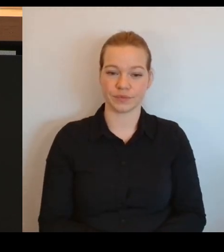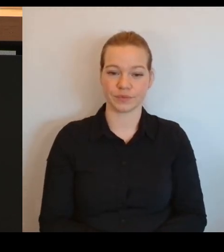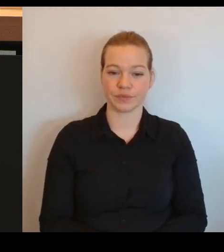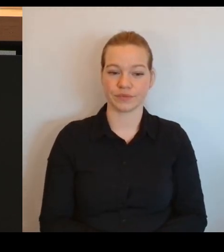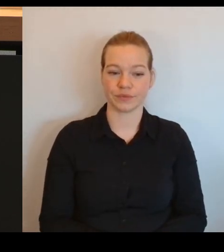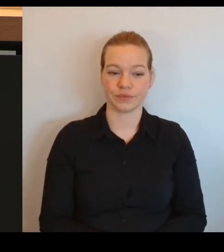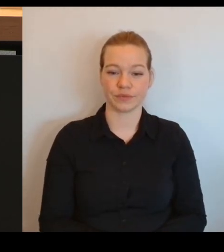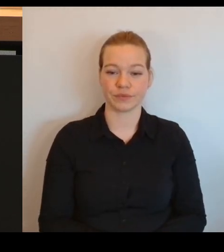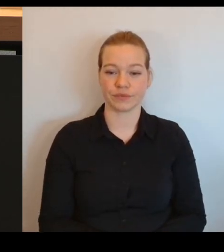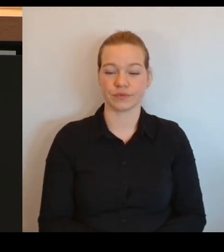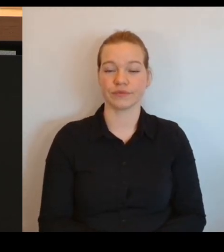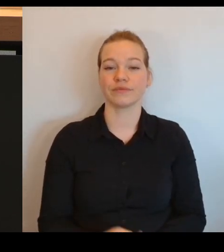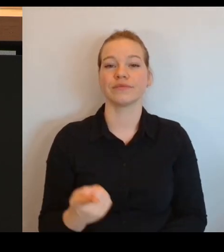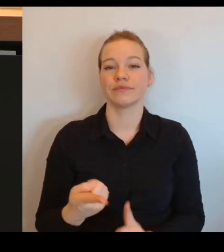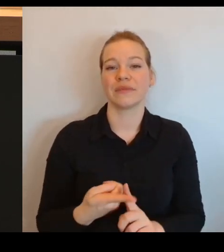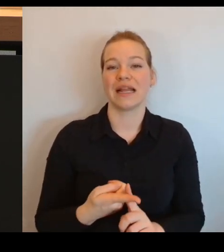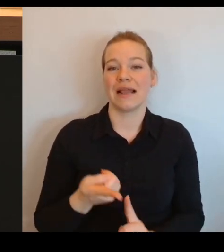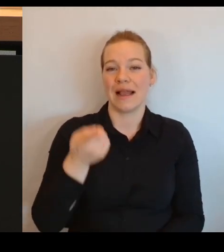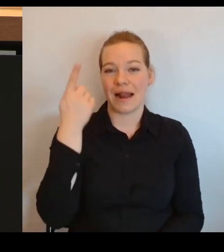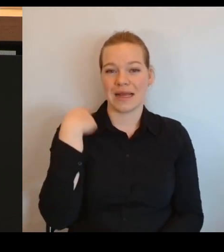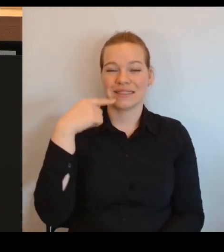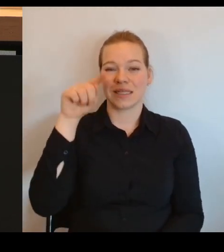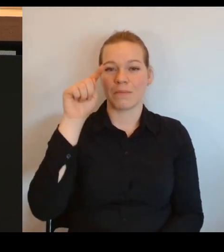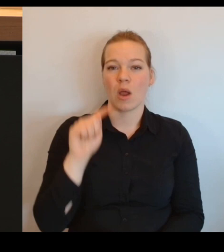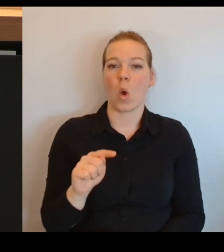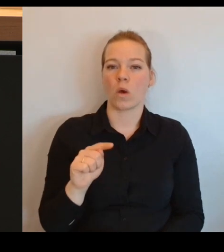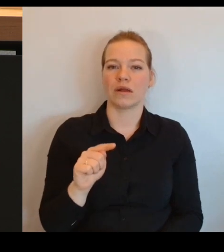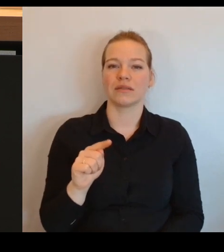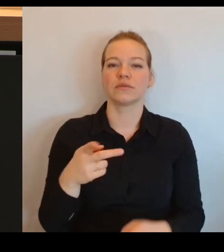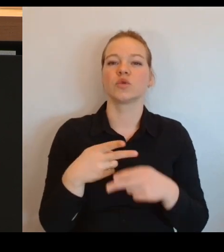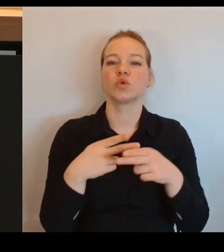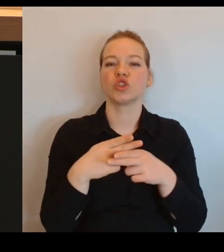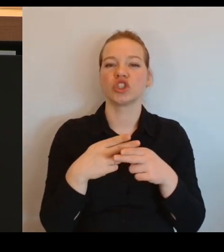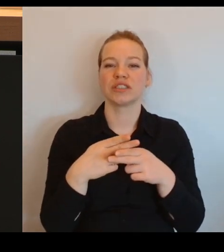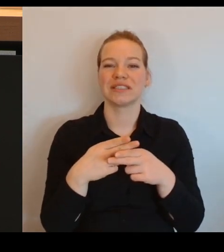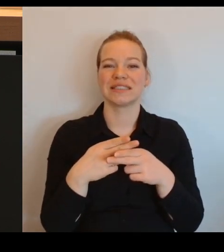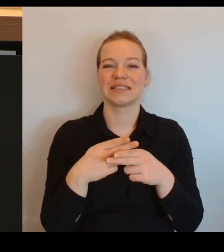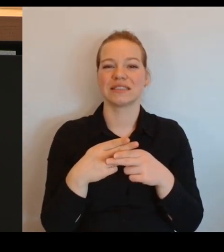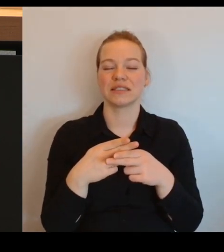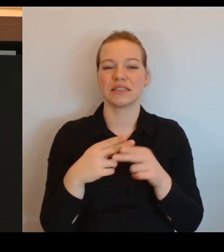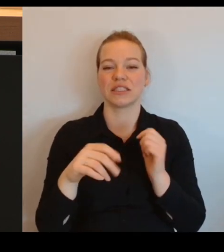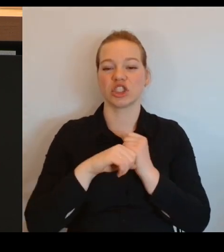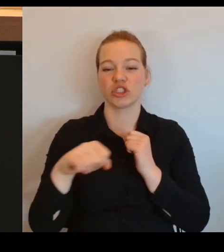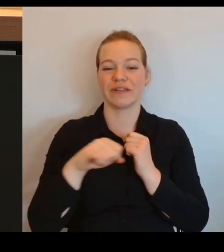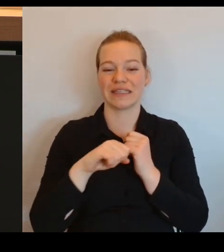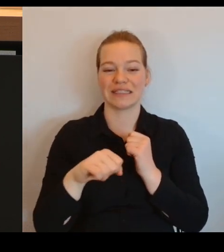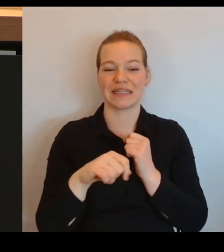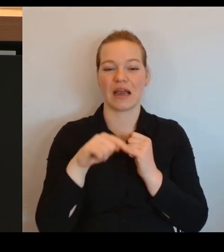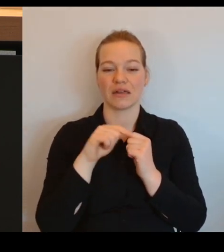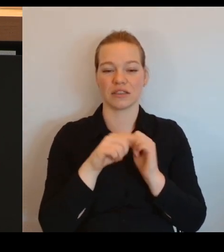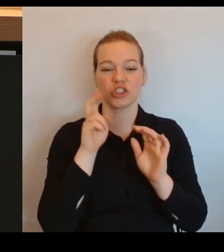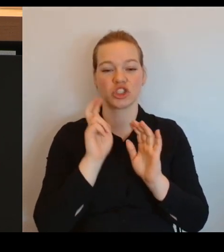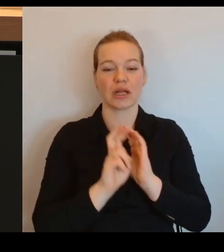Straßenbahnen und Bussen Bus noch einmal erheblich verringert. Und das kostet nicht nur Fahrgäste.